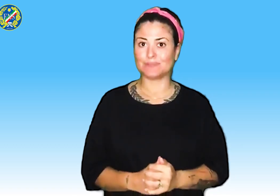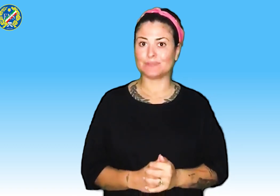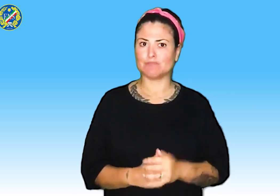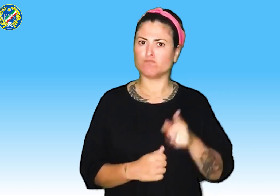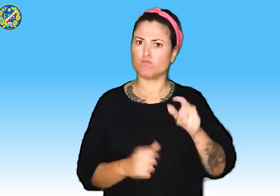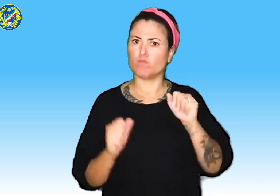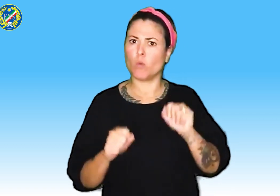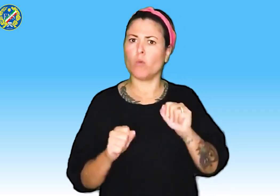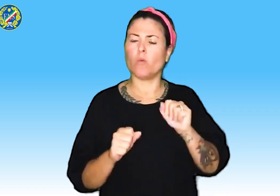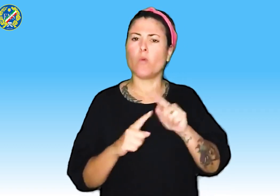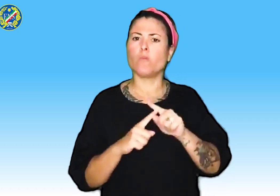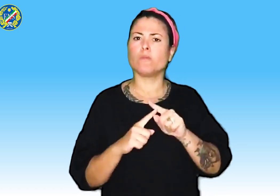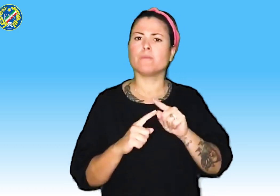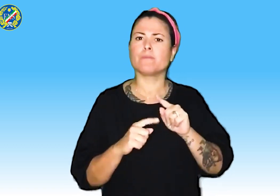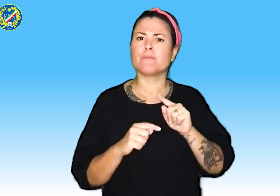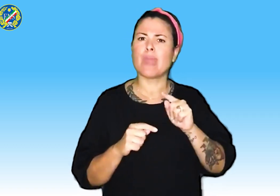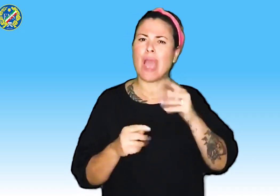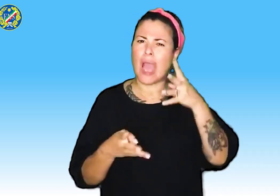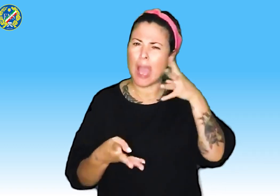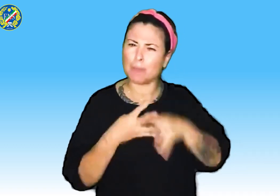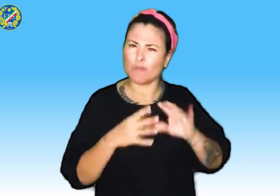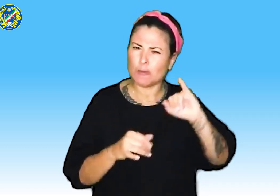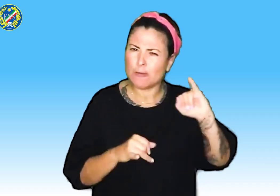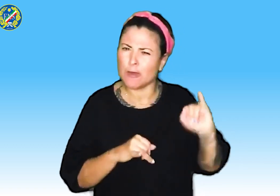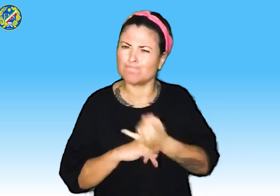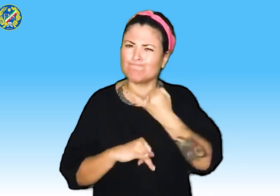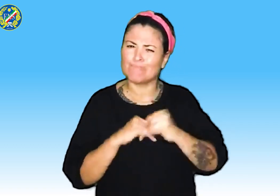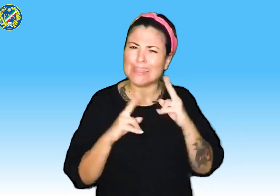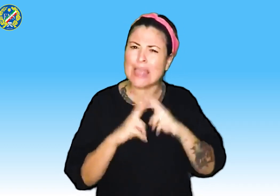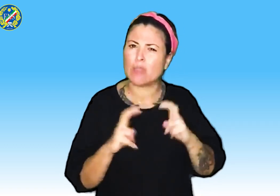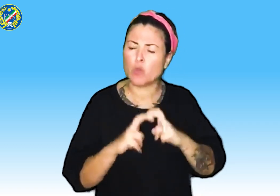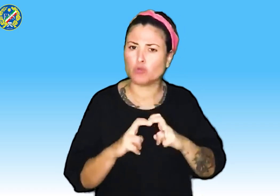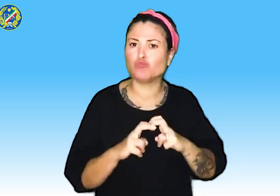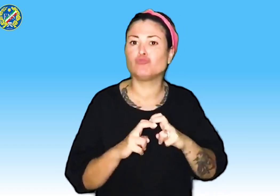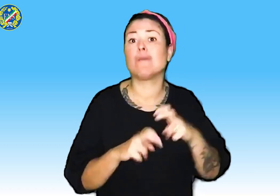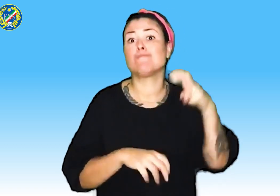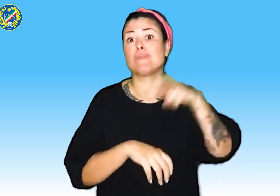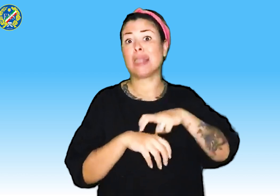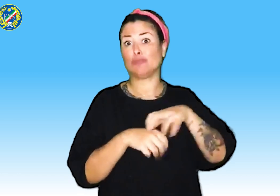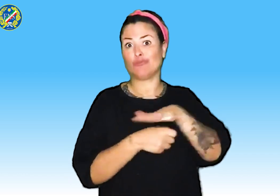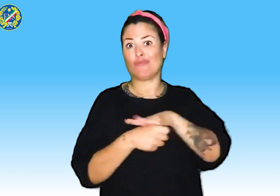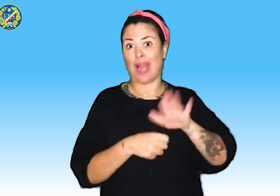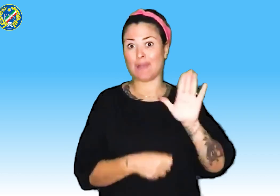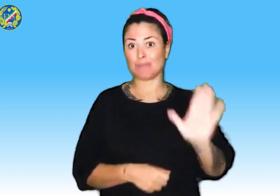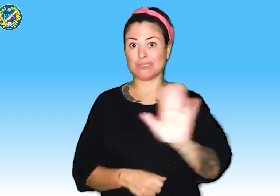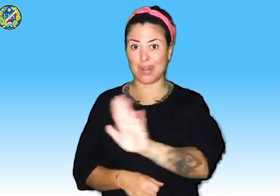meritevoli di un approfondimento diagnostico da parte dei medici di famiglia.